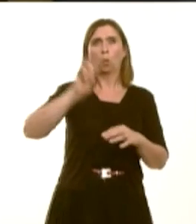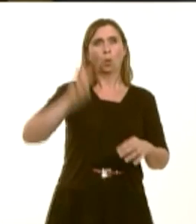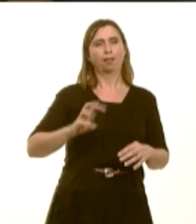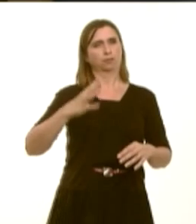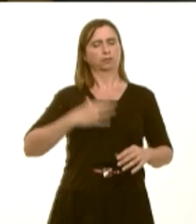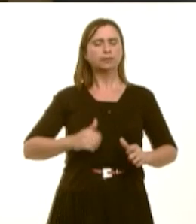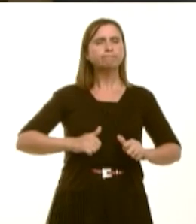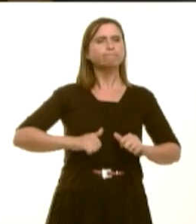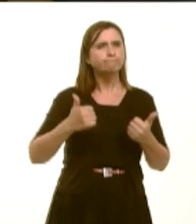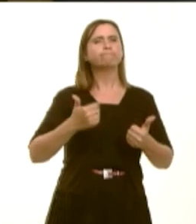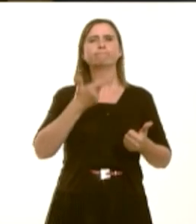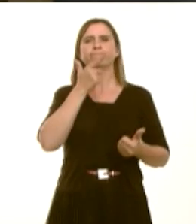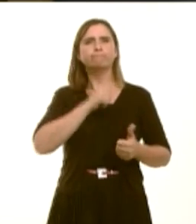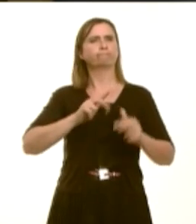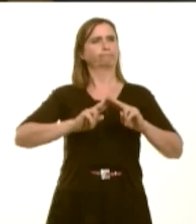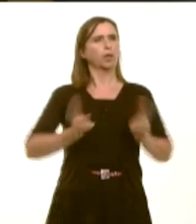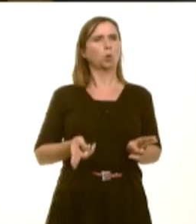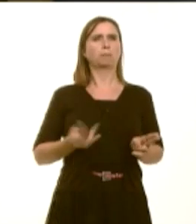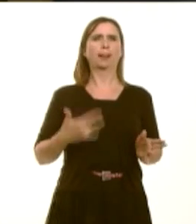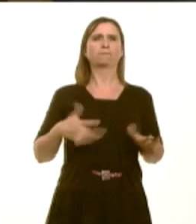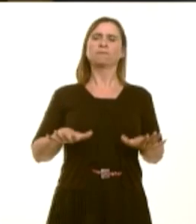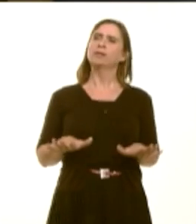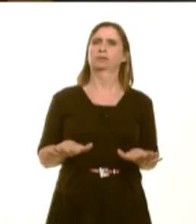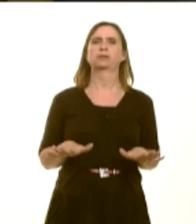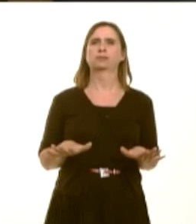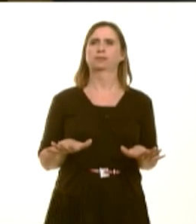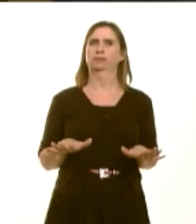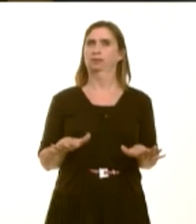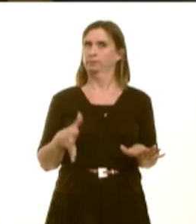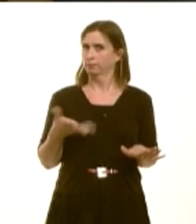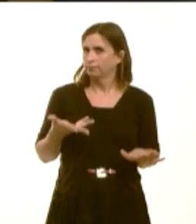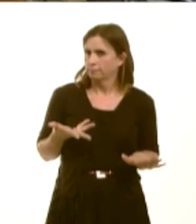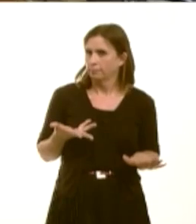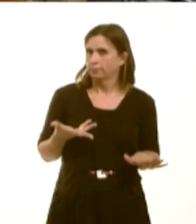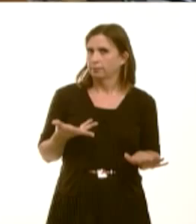ac nad ydym yn gwneud i ffwrdd ‚ír sector rhent er mwyn annog pobl i brynu eu tai eu